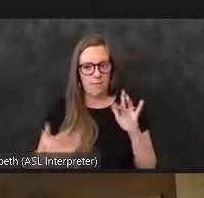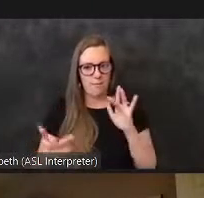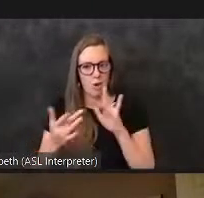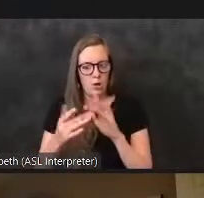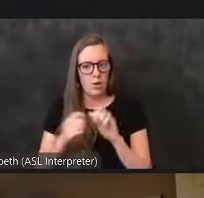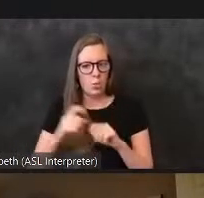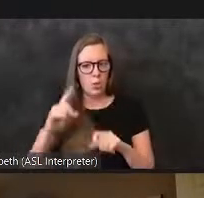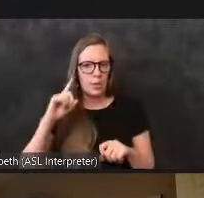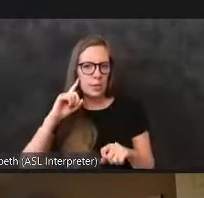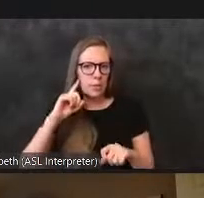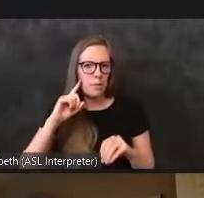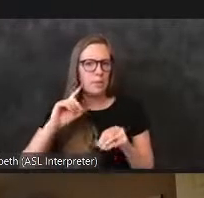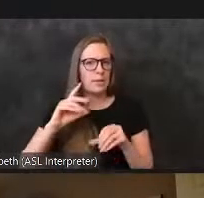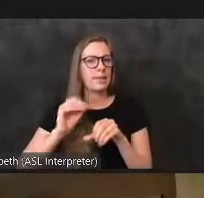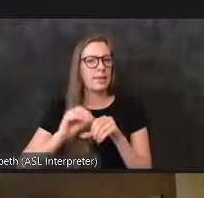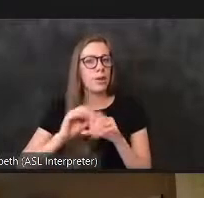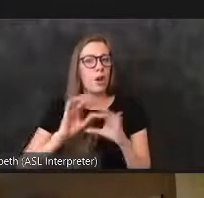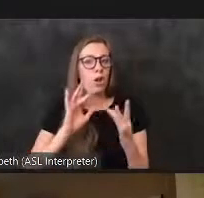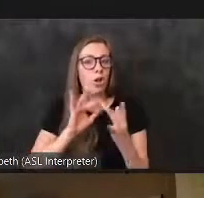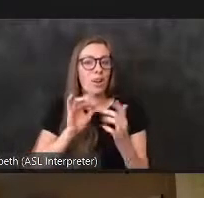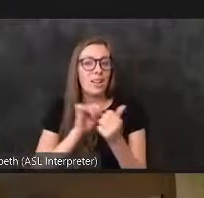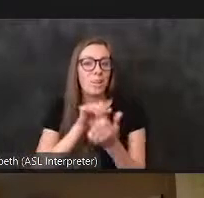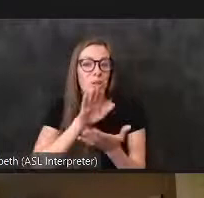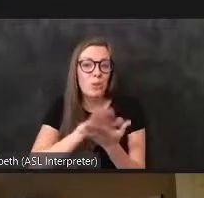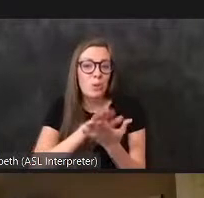Y cuando escuchamos de eso y nuestro contacto con las escuelas,